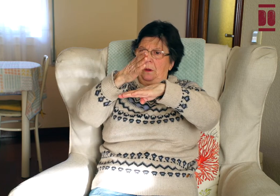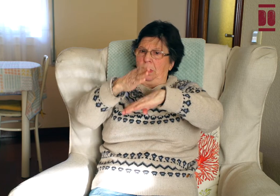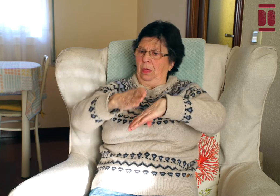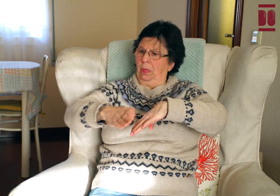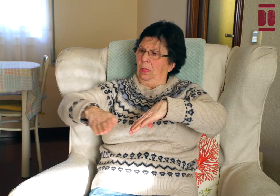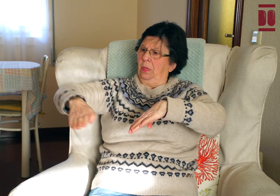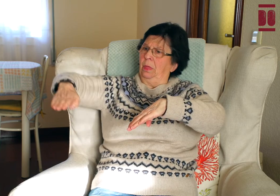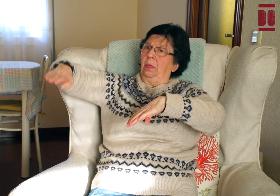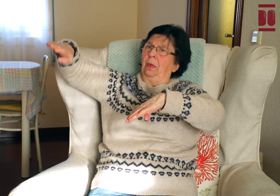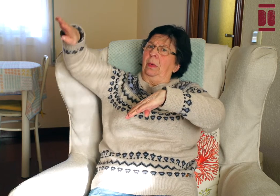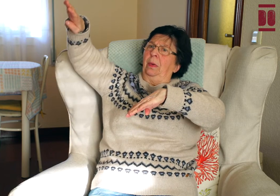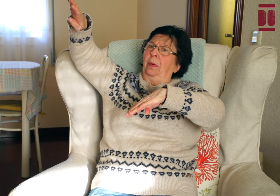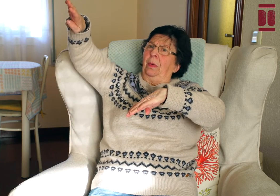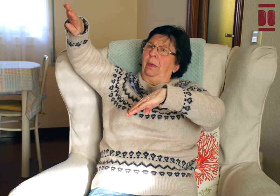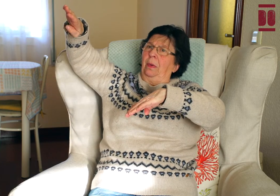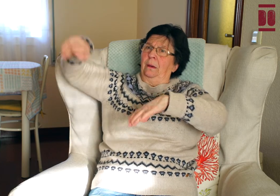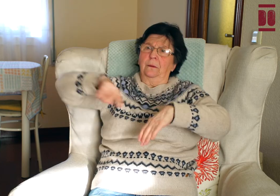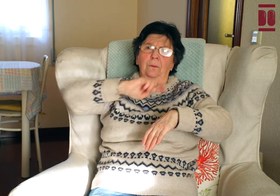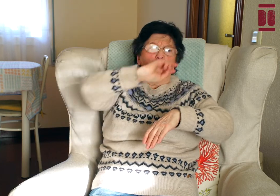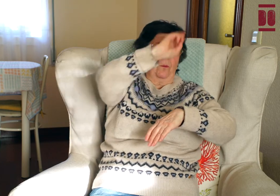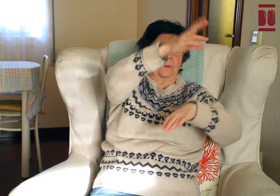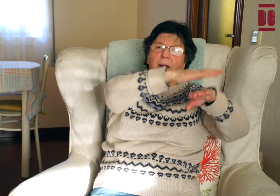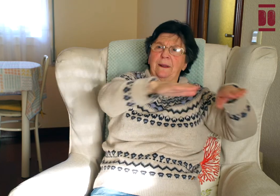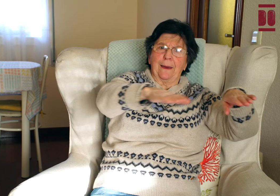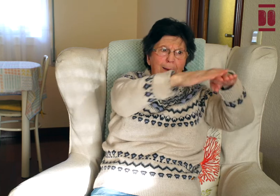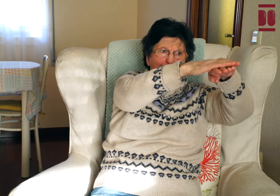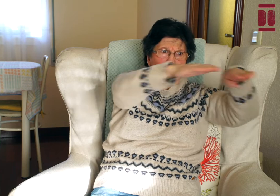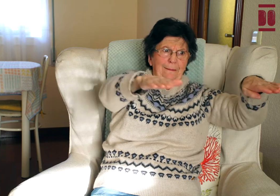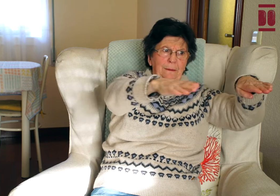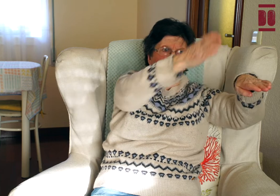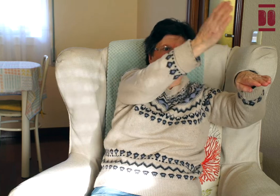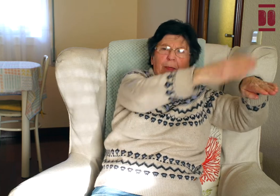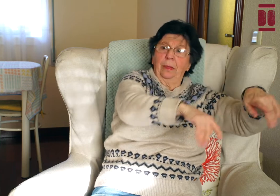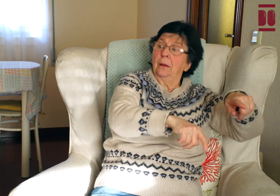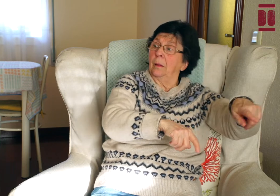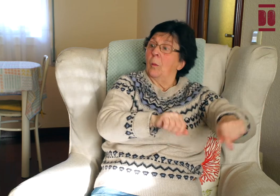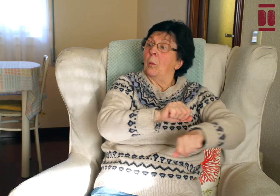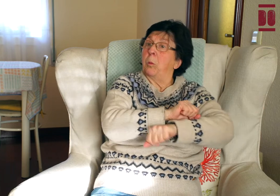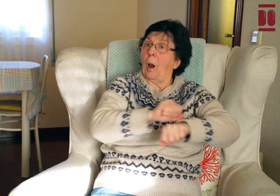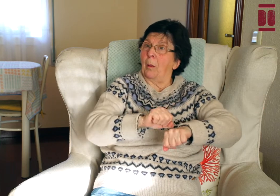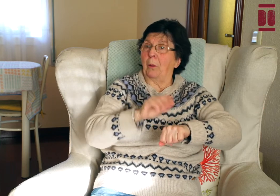formado un hoyo en donde antes había un prado llano.